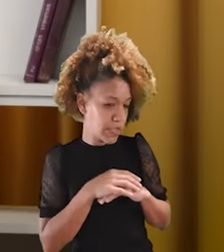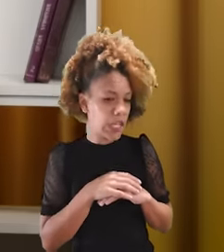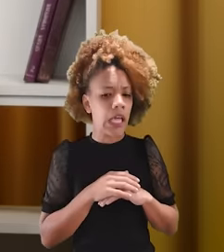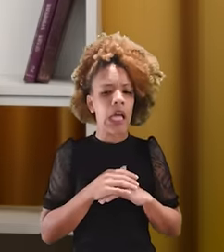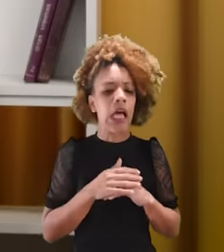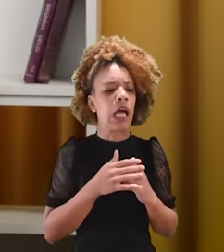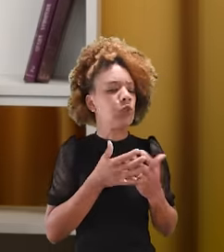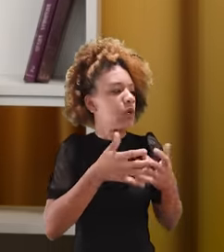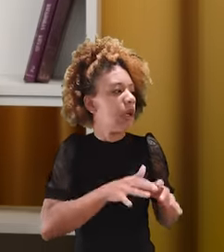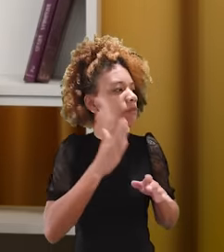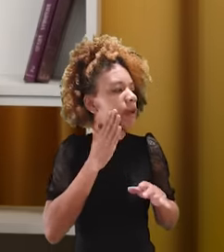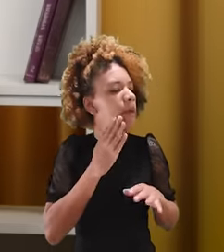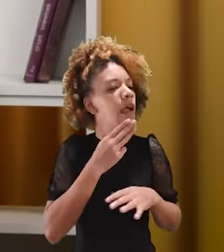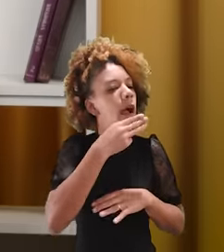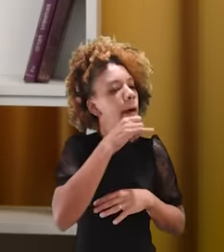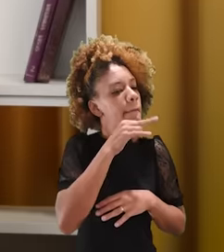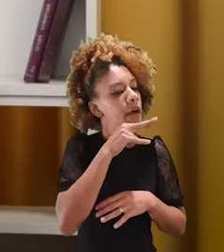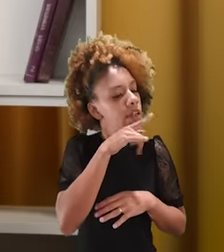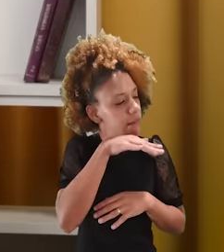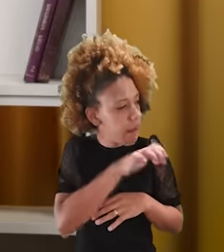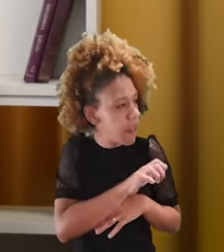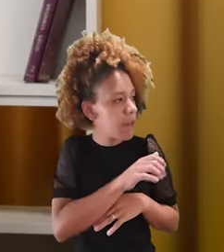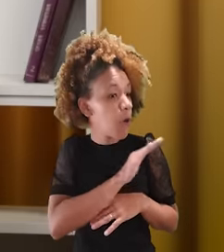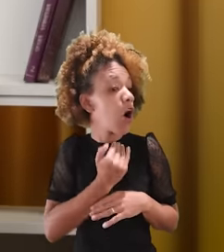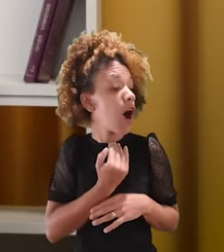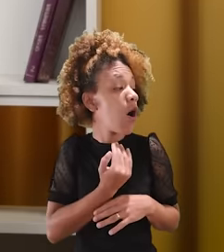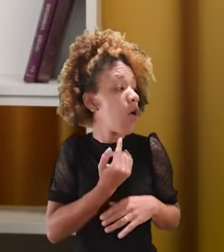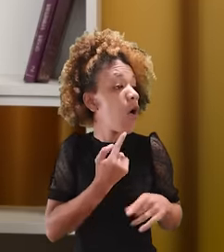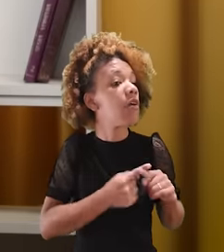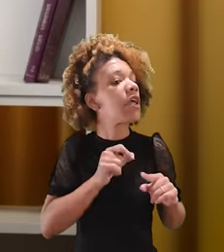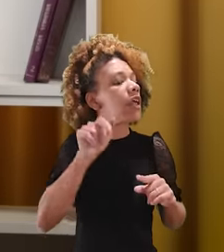Marielle as pessoas querem que o bolsonaro seja preso as pessoas não estão querendo que a faixa